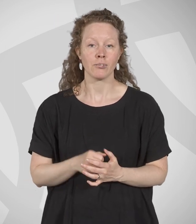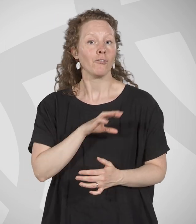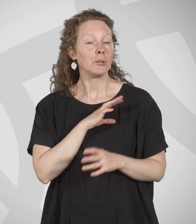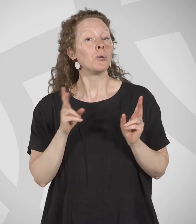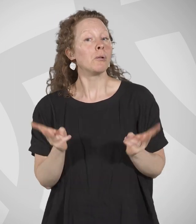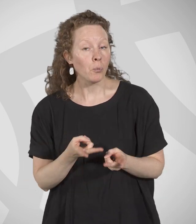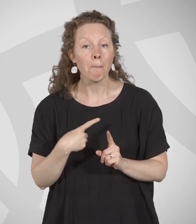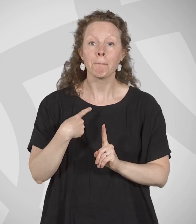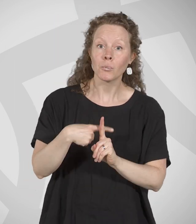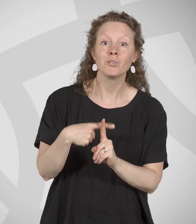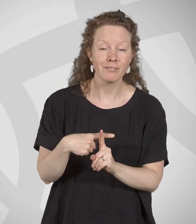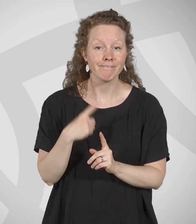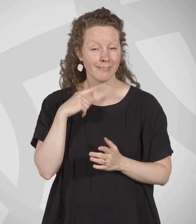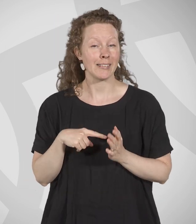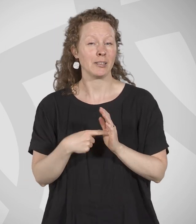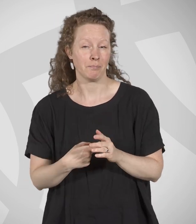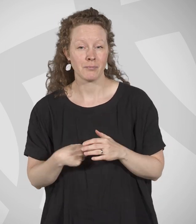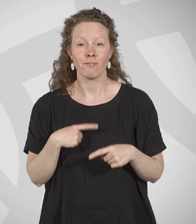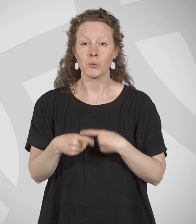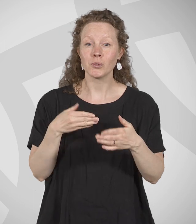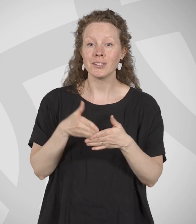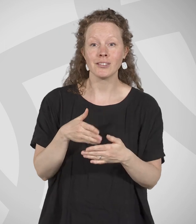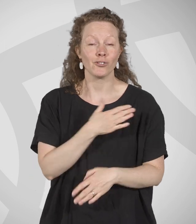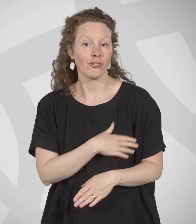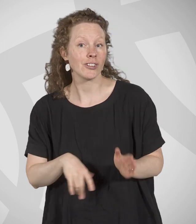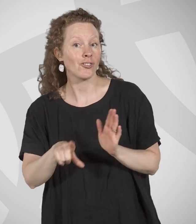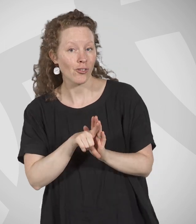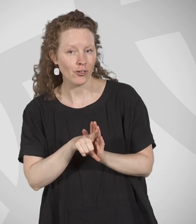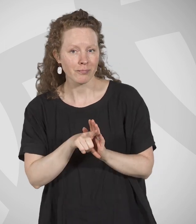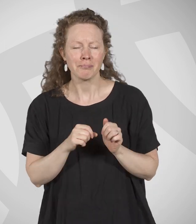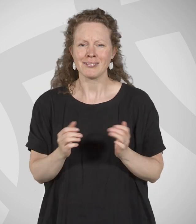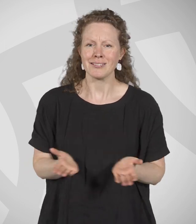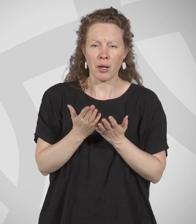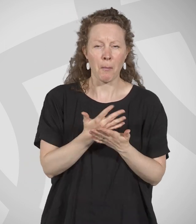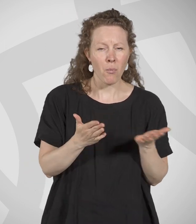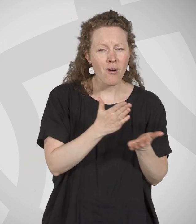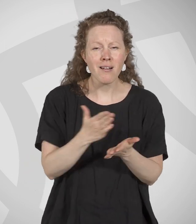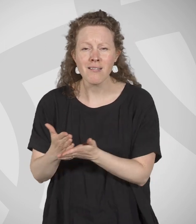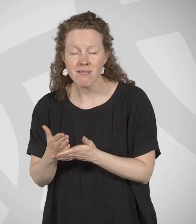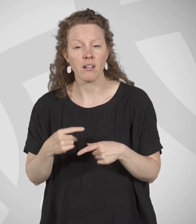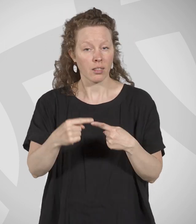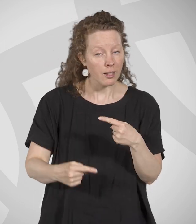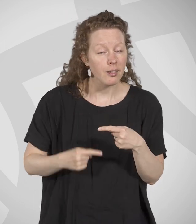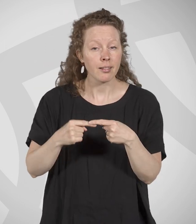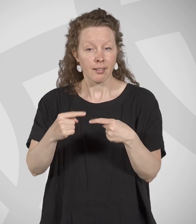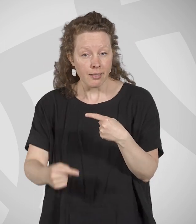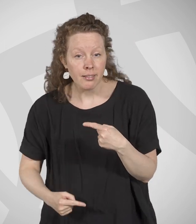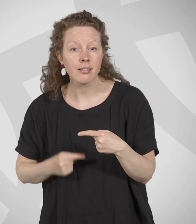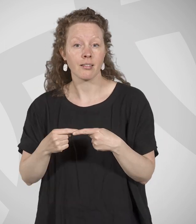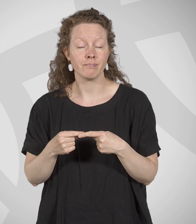Positiva steg har tagits (t.ex. lagen om funktionshinderservice), - men alltför många ärenden går runt i cirklar.